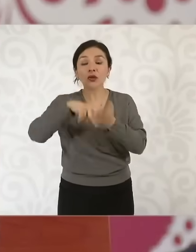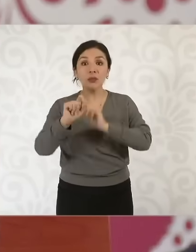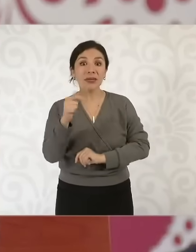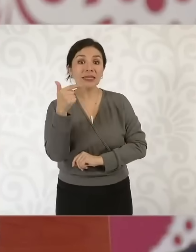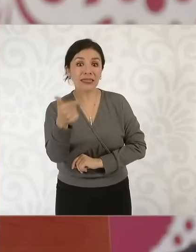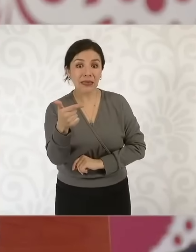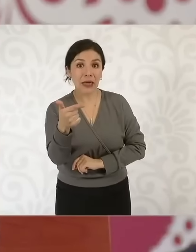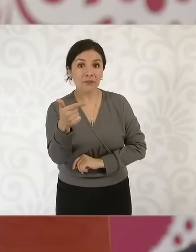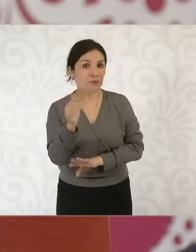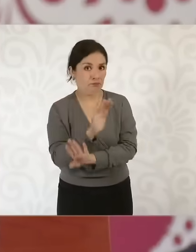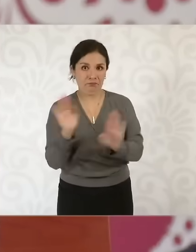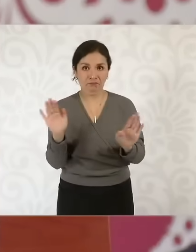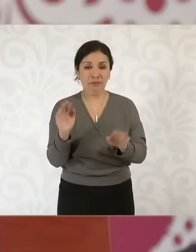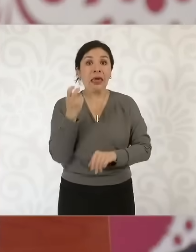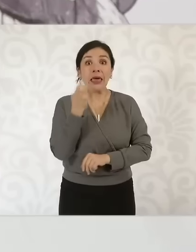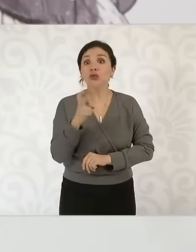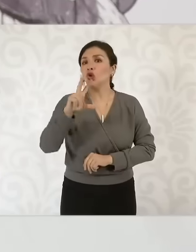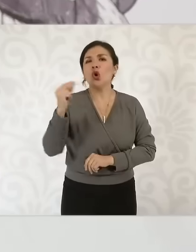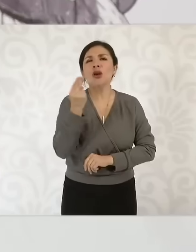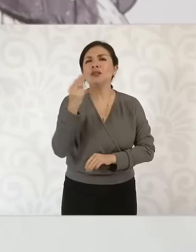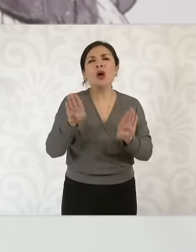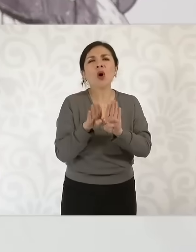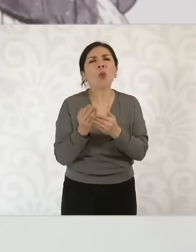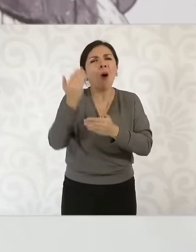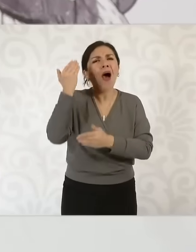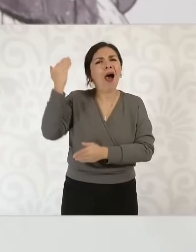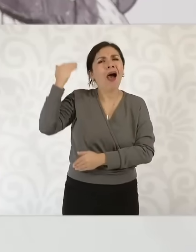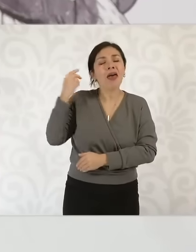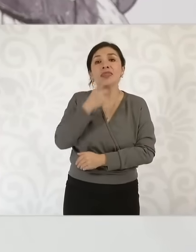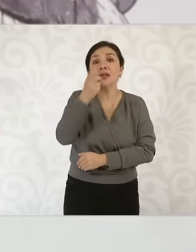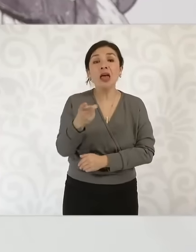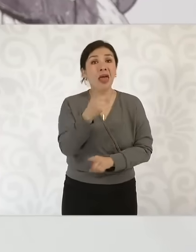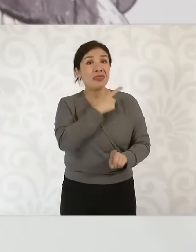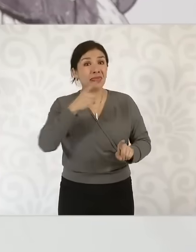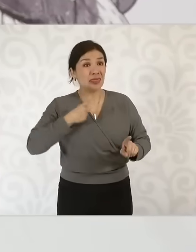no se requiere, como se hizo en otras épocas del pasado, que toda la deuda de Pemex sea deuda